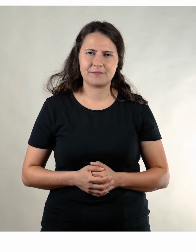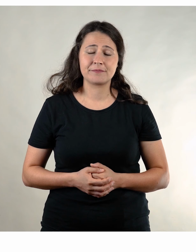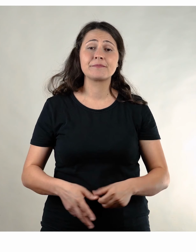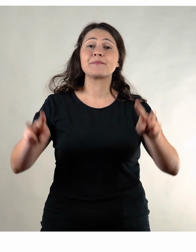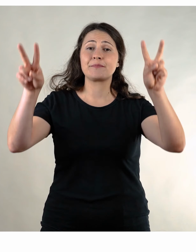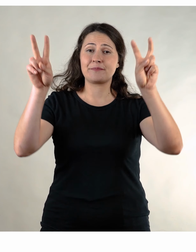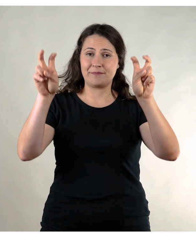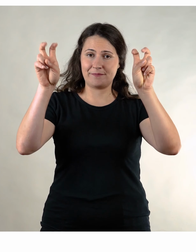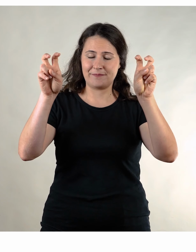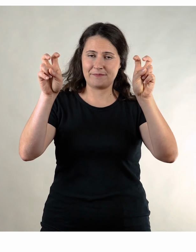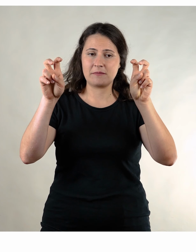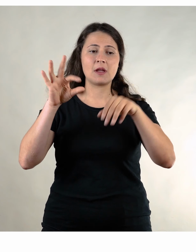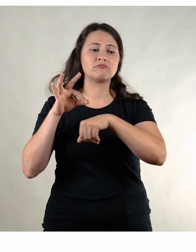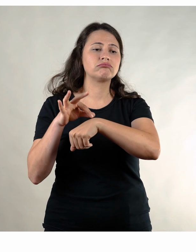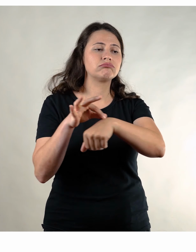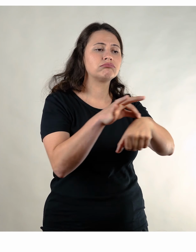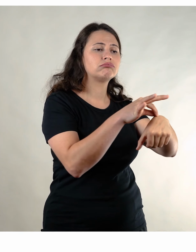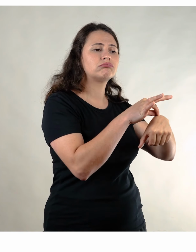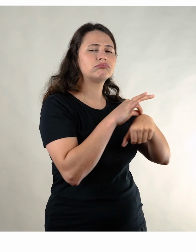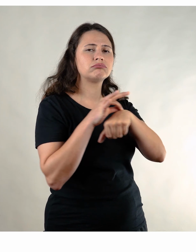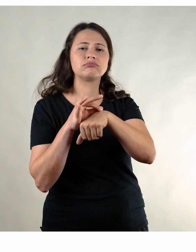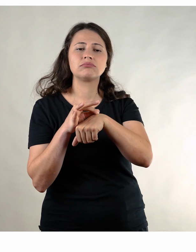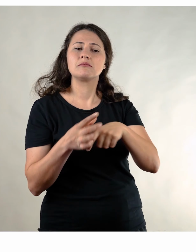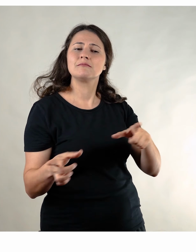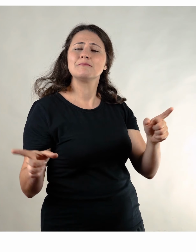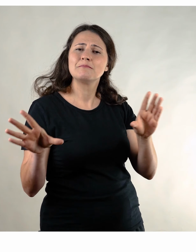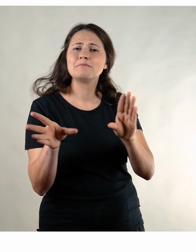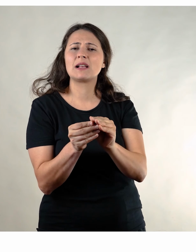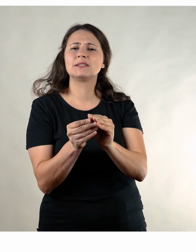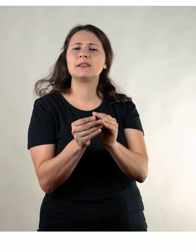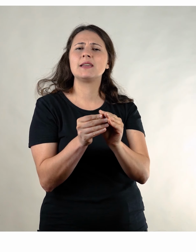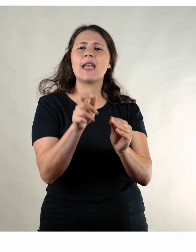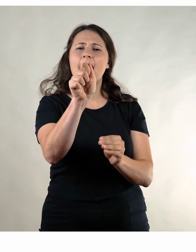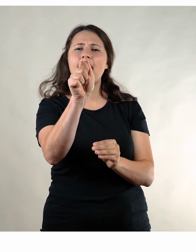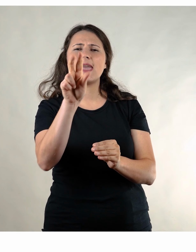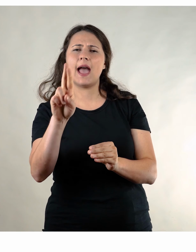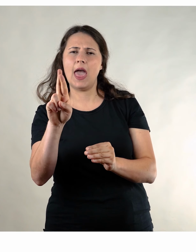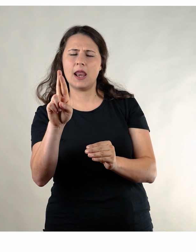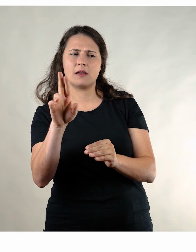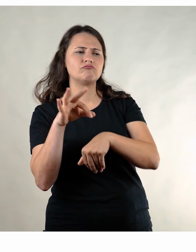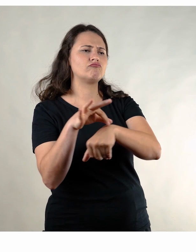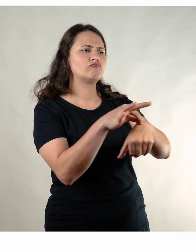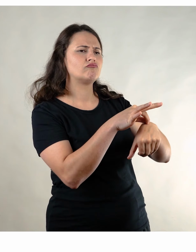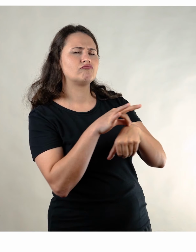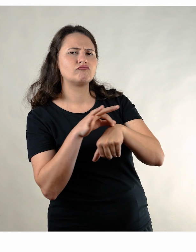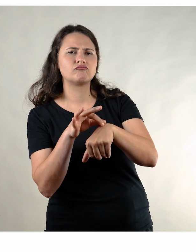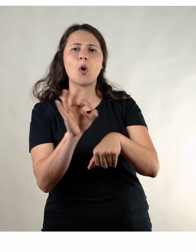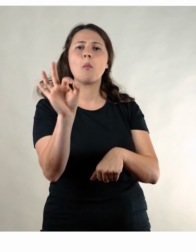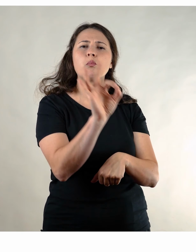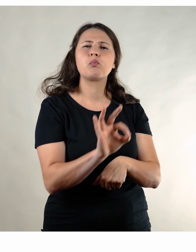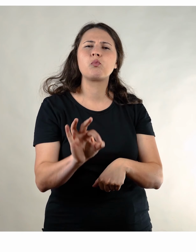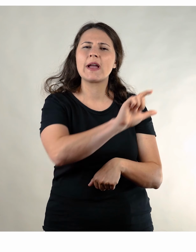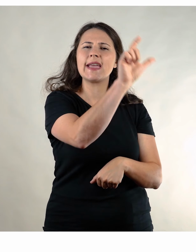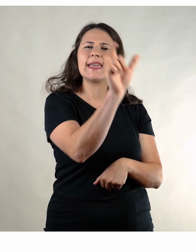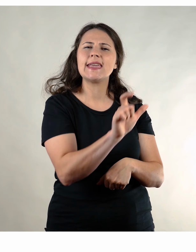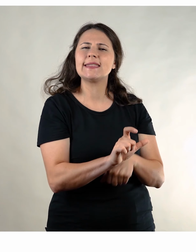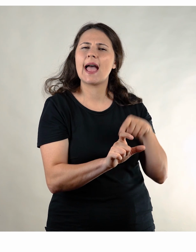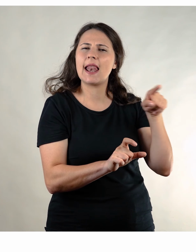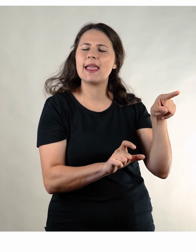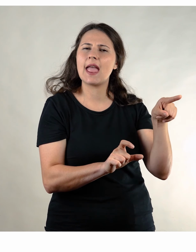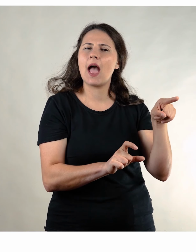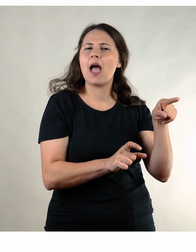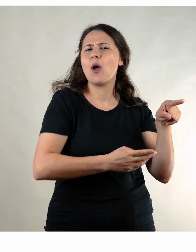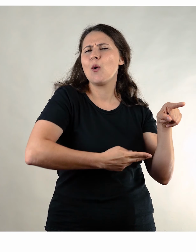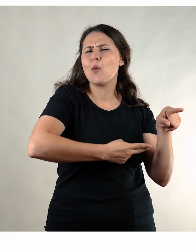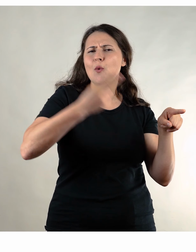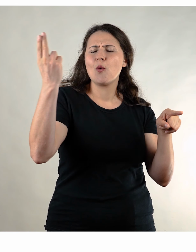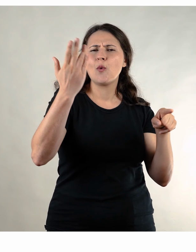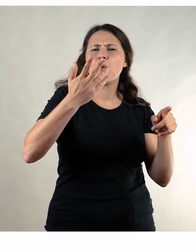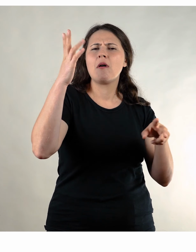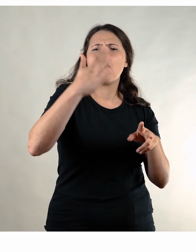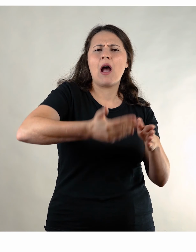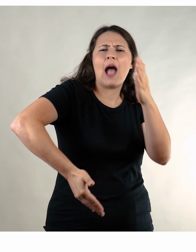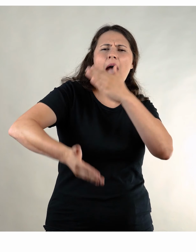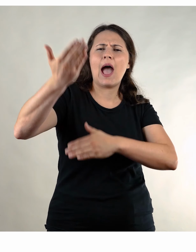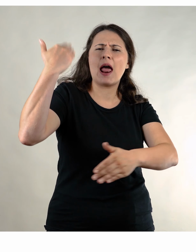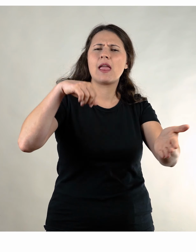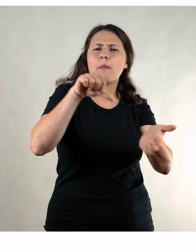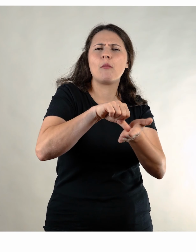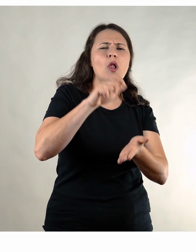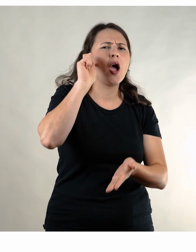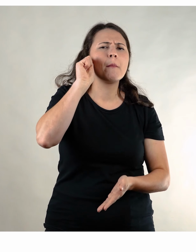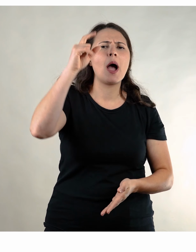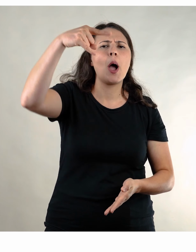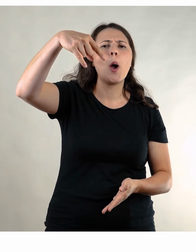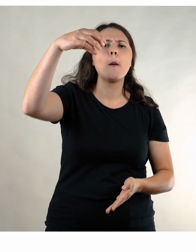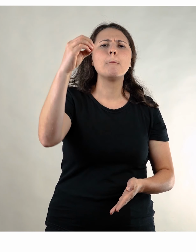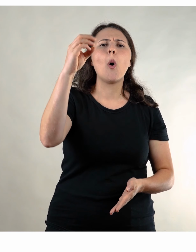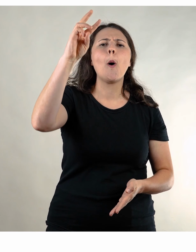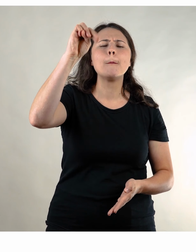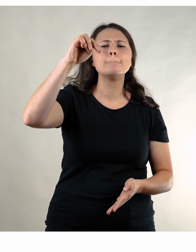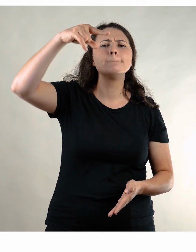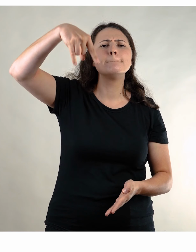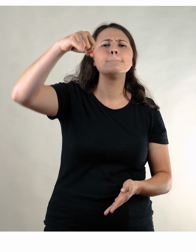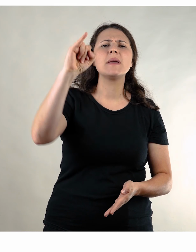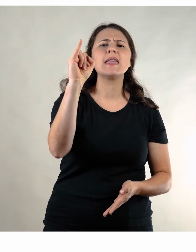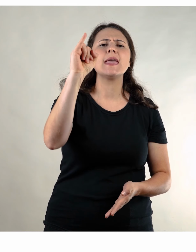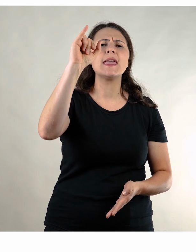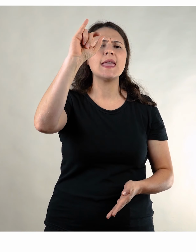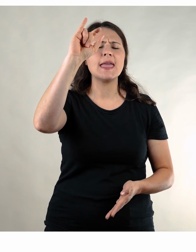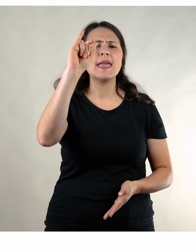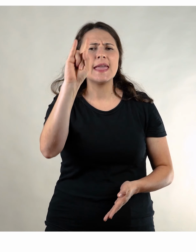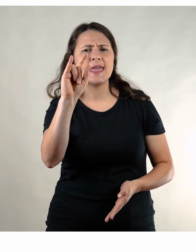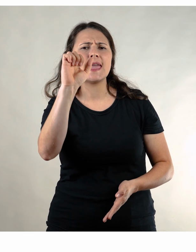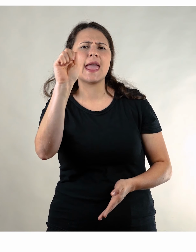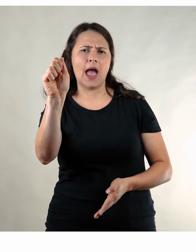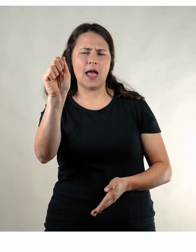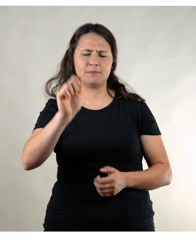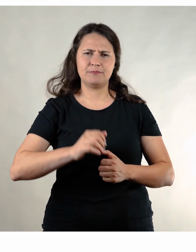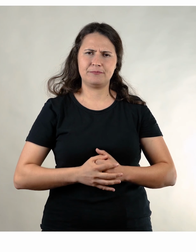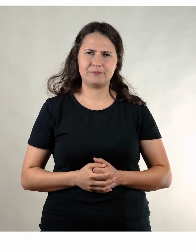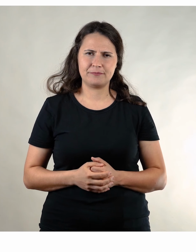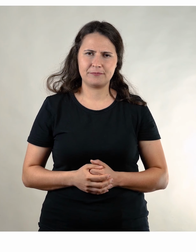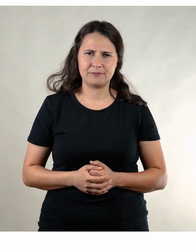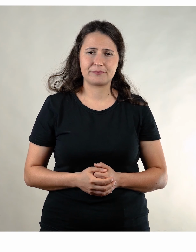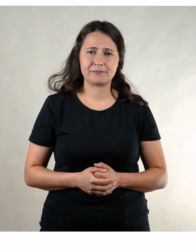Περιήγηση με χρήση επαυξημένης πραγματικότητας – Περιήγηση στην Πομπηία της Ιταλίας